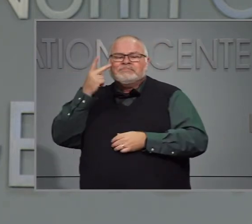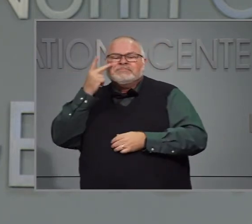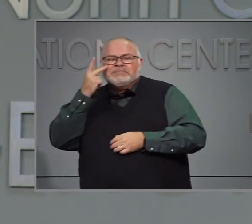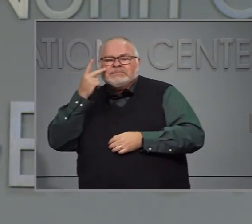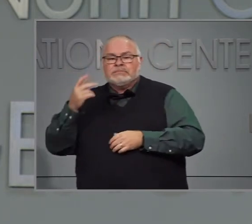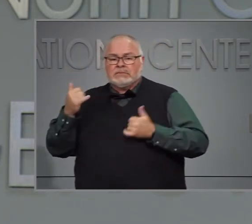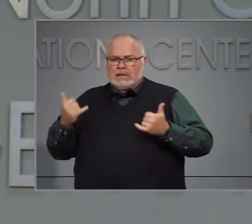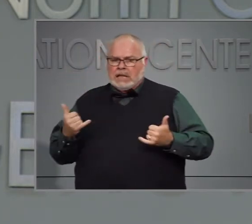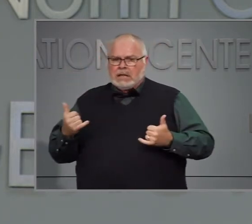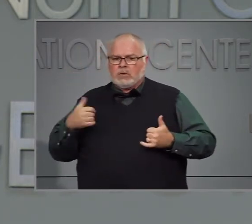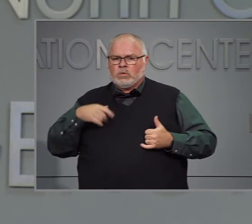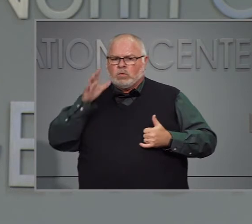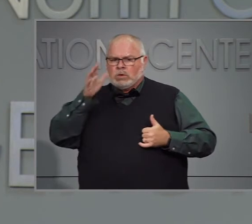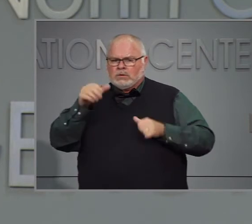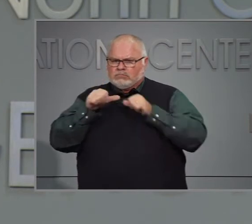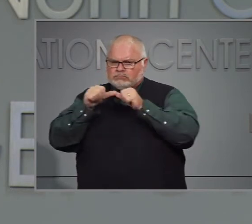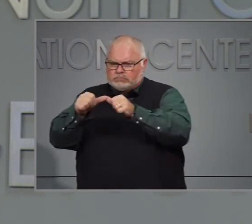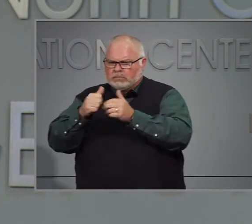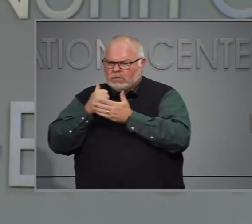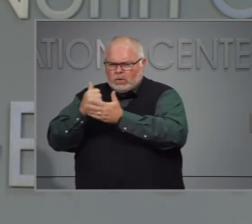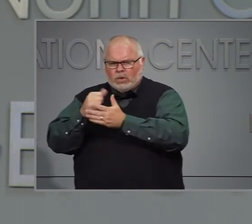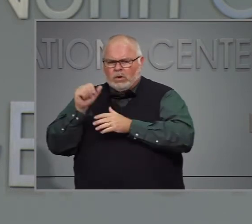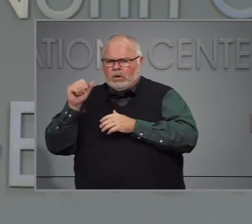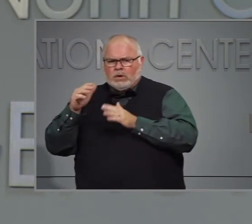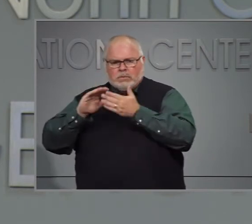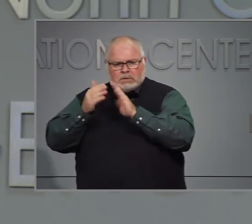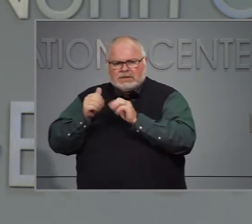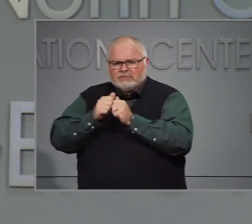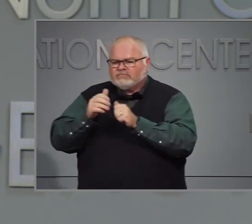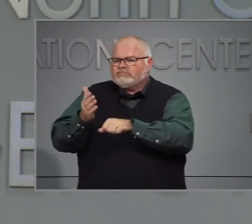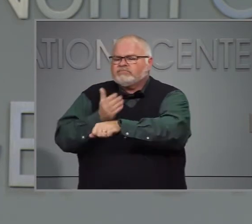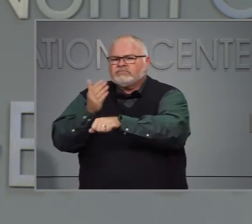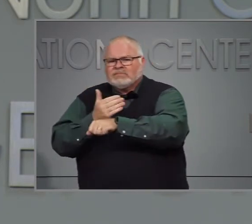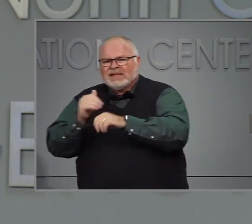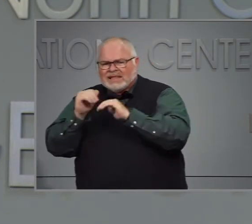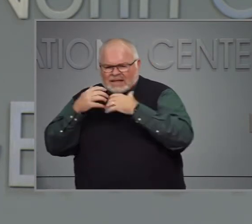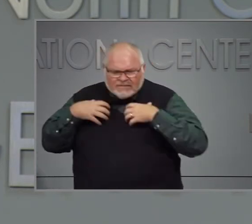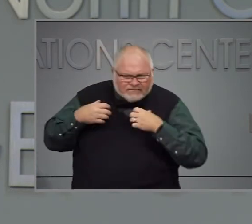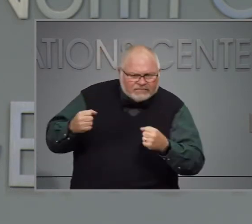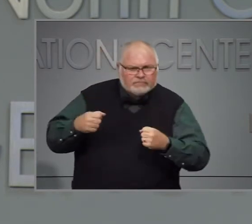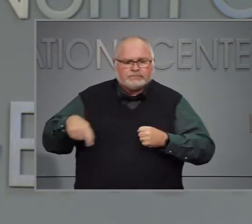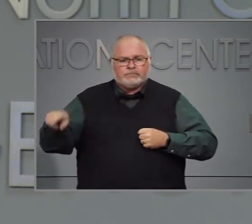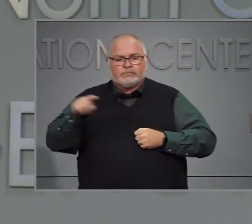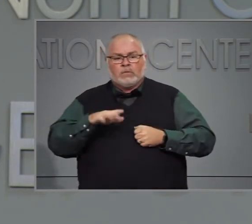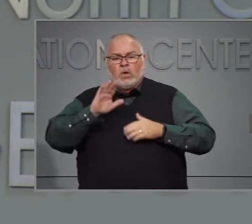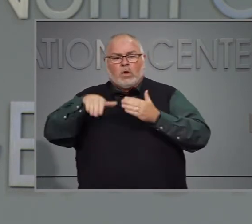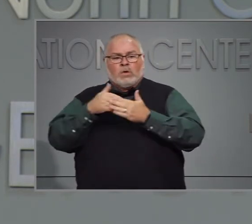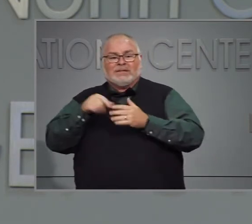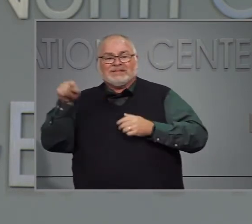nosotros continuaremos ayudan de estas comunidades en sus esfuerzos de recuperación todas